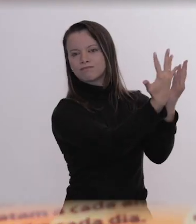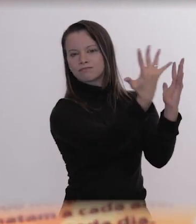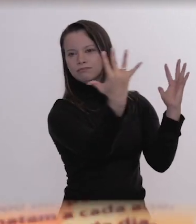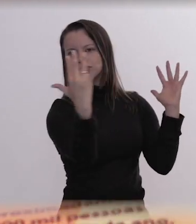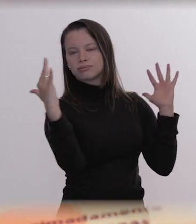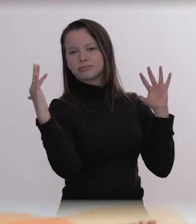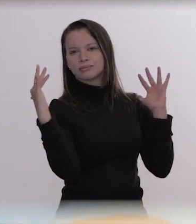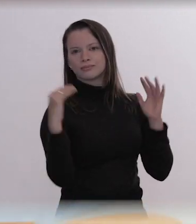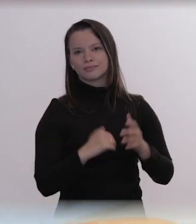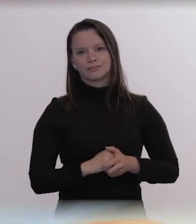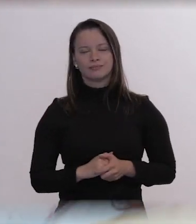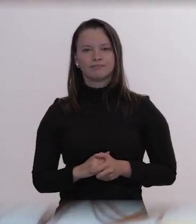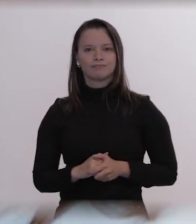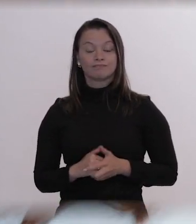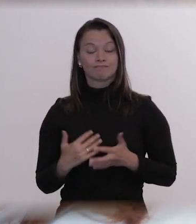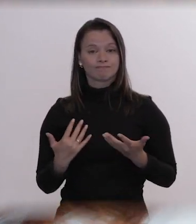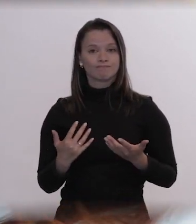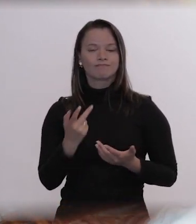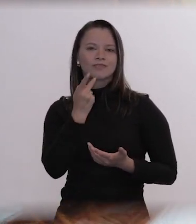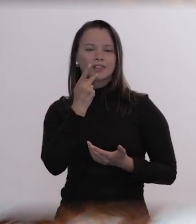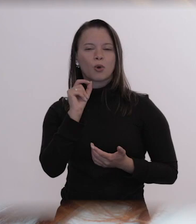E aí a gente costuma falar que é o egoísmo,